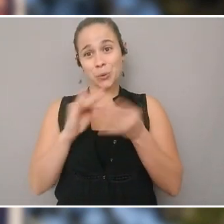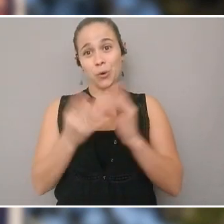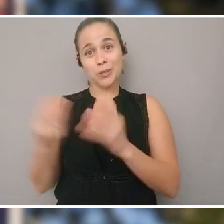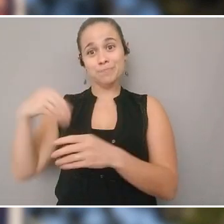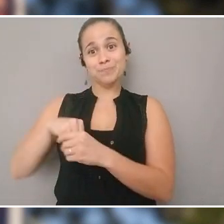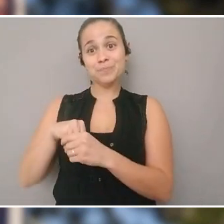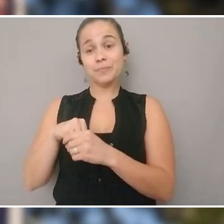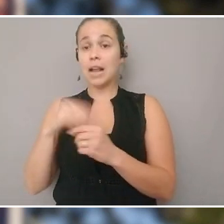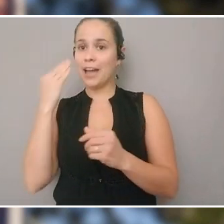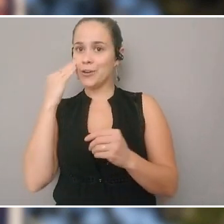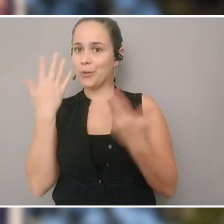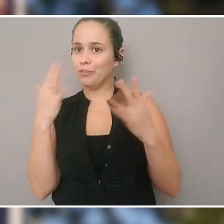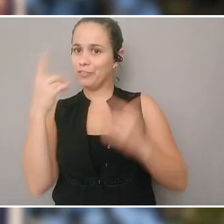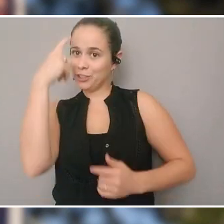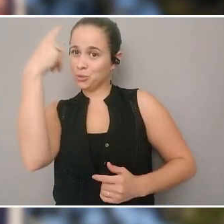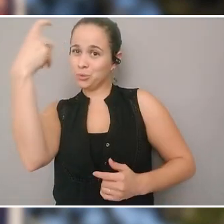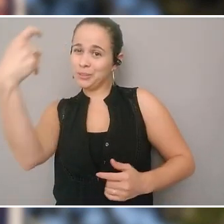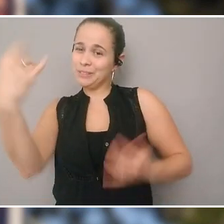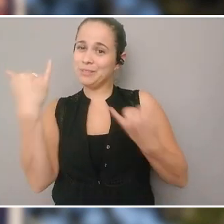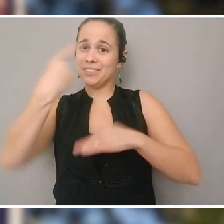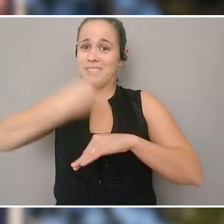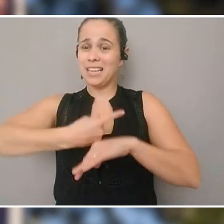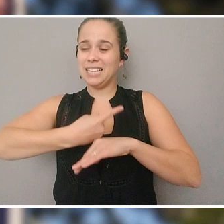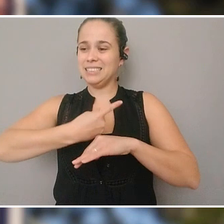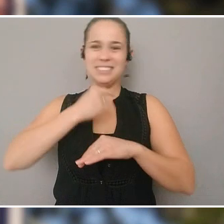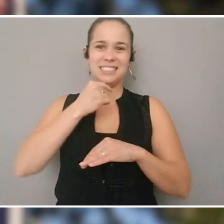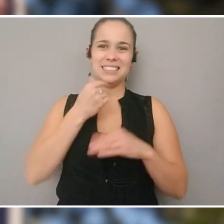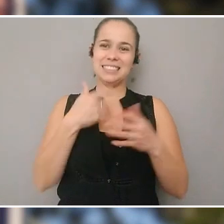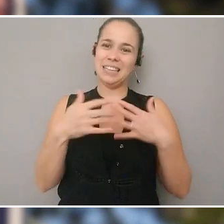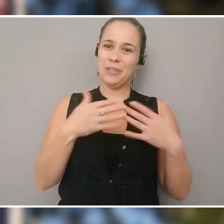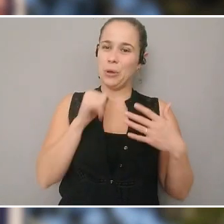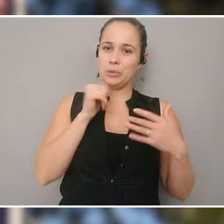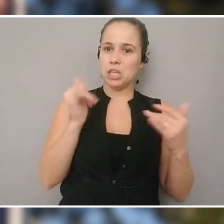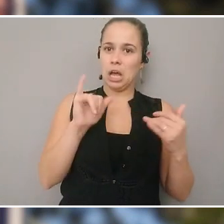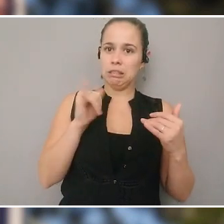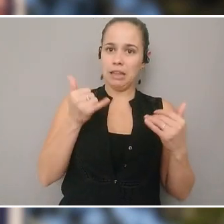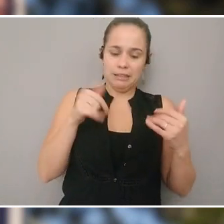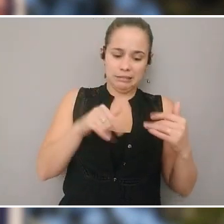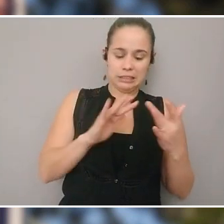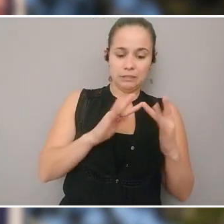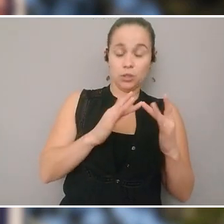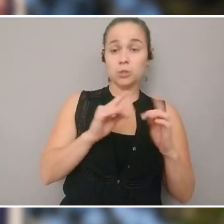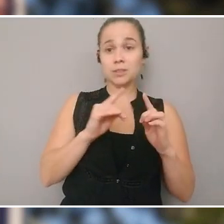aunque no así. Si bien no podemos estar